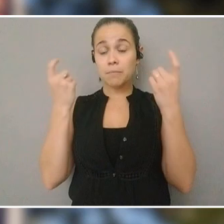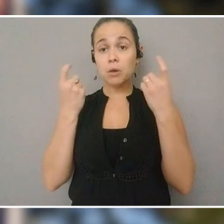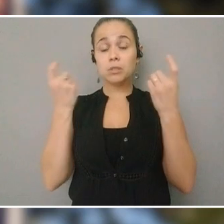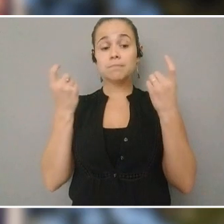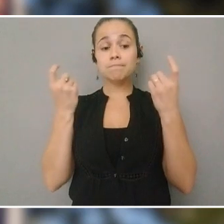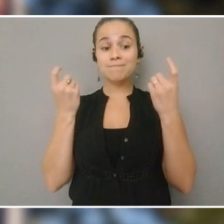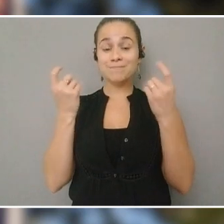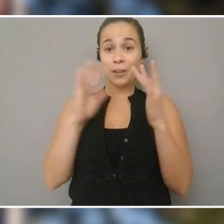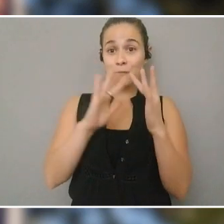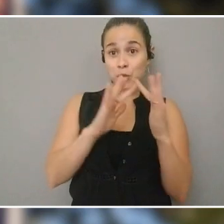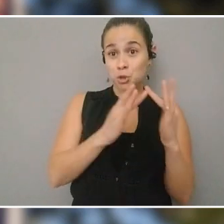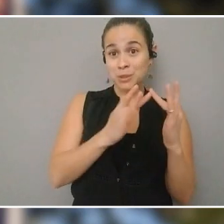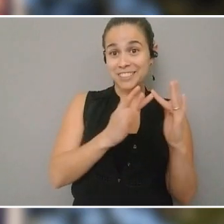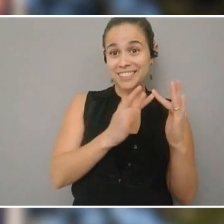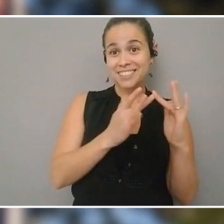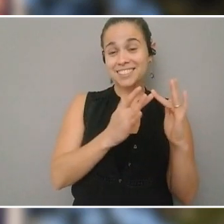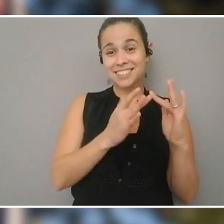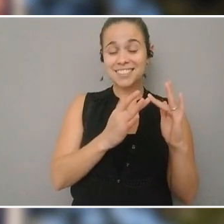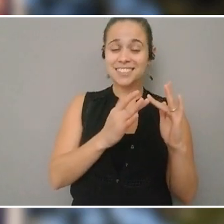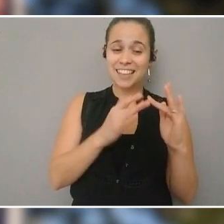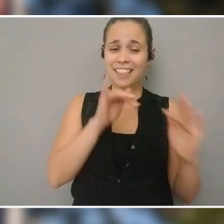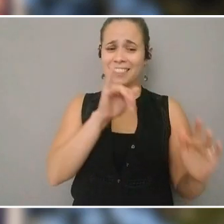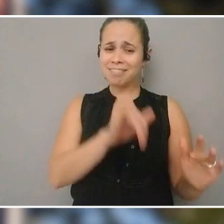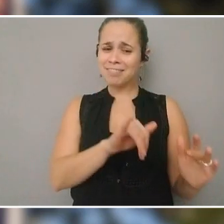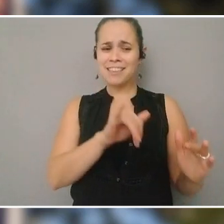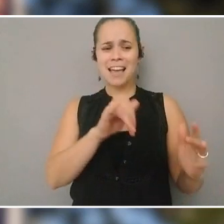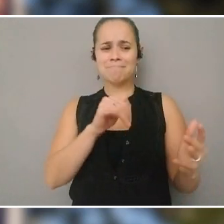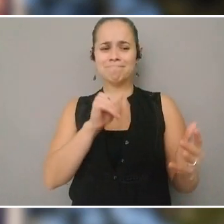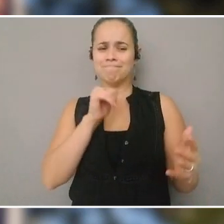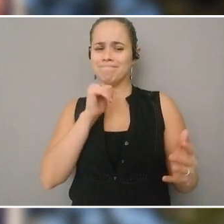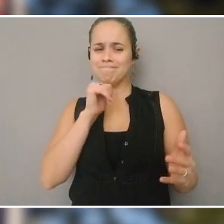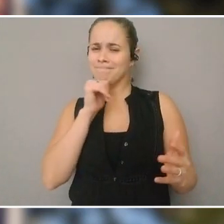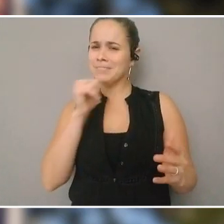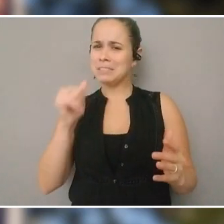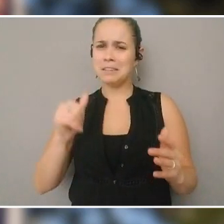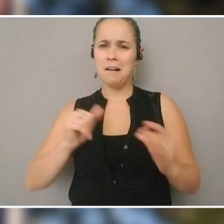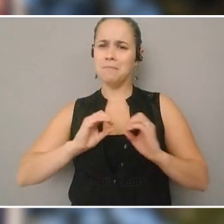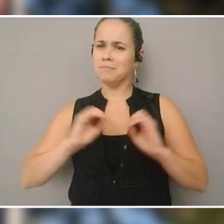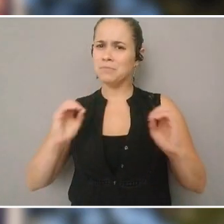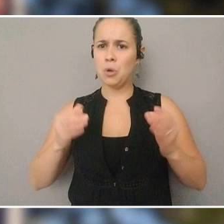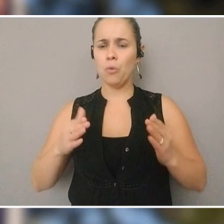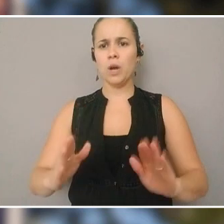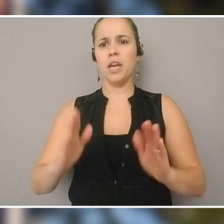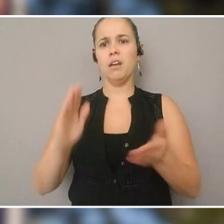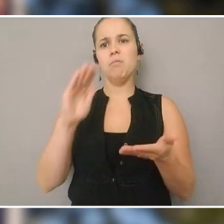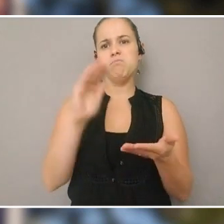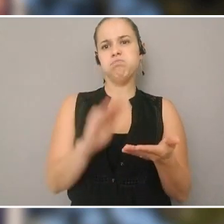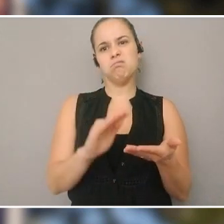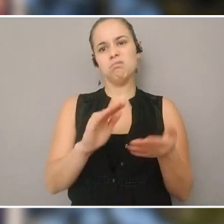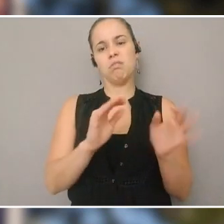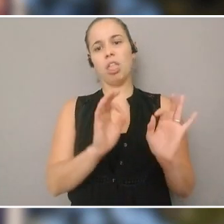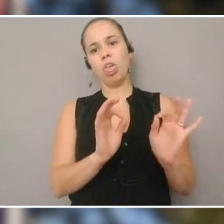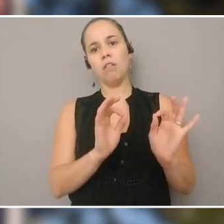virtualment,no se empeña de ninguna manera sus hazañas.